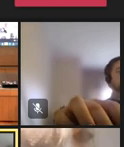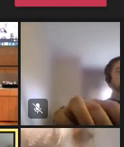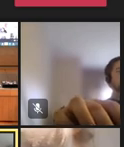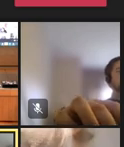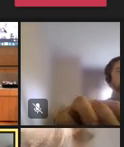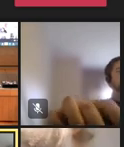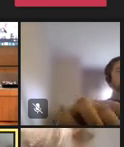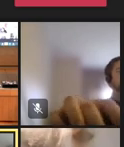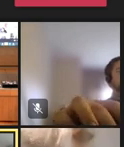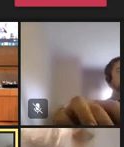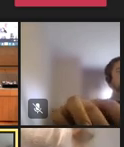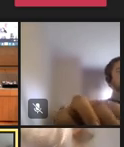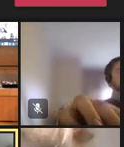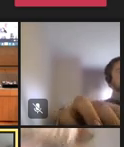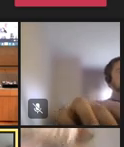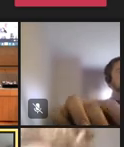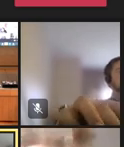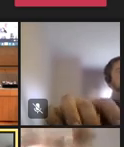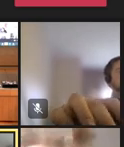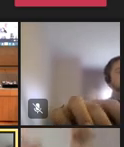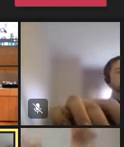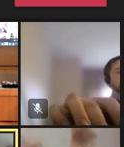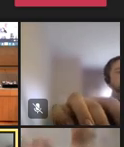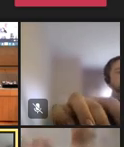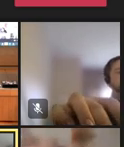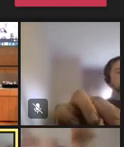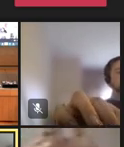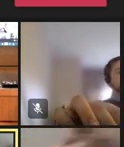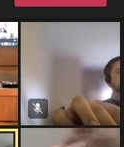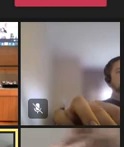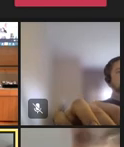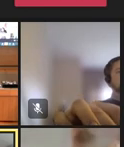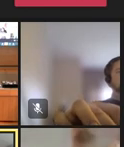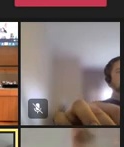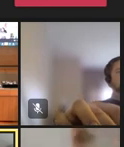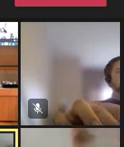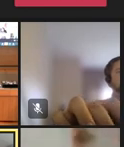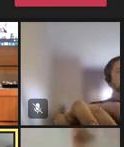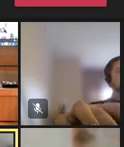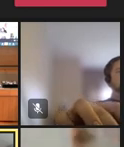En bredd av kultur skulle inte bara vara eller De här som har haft